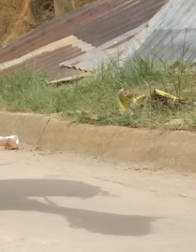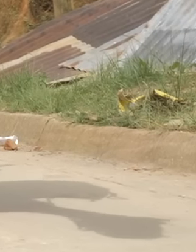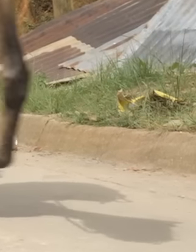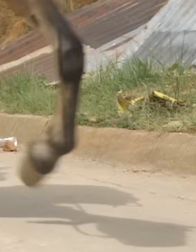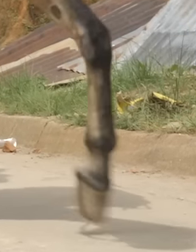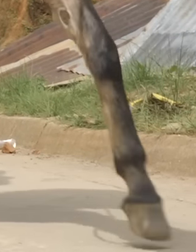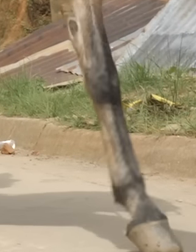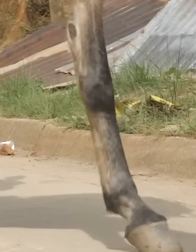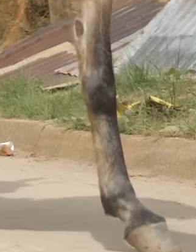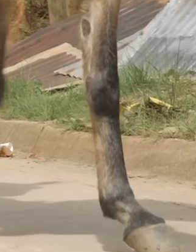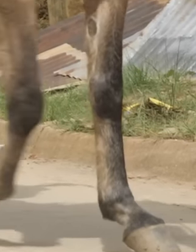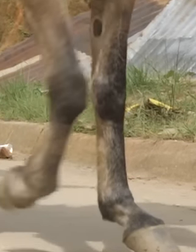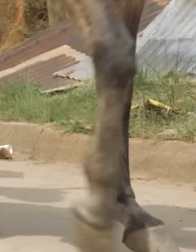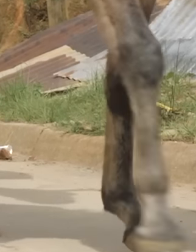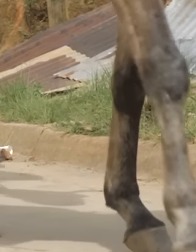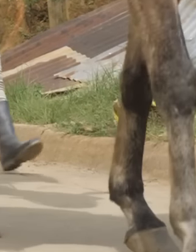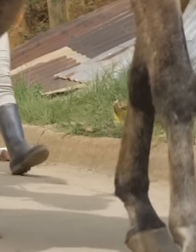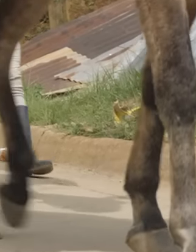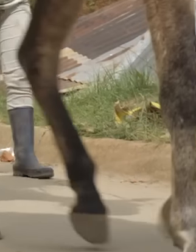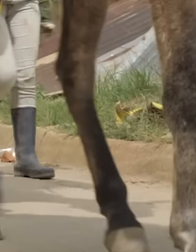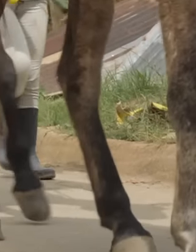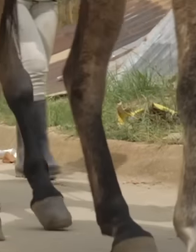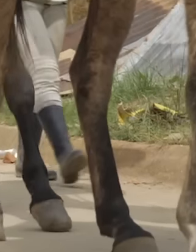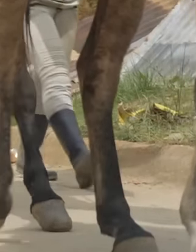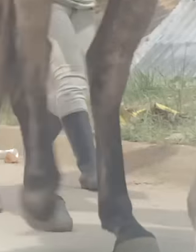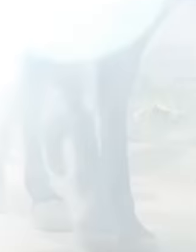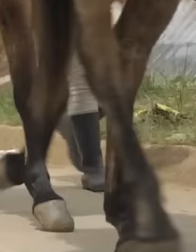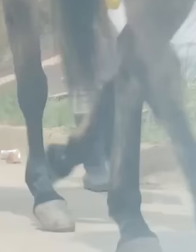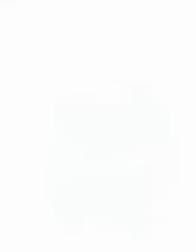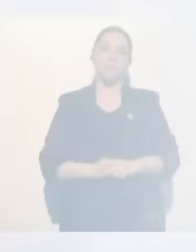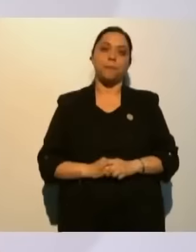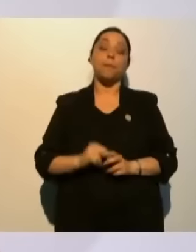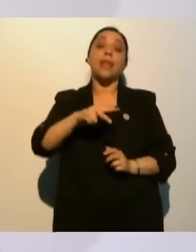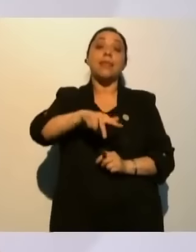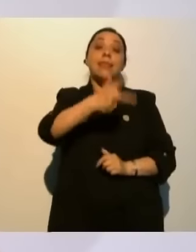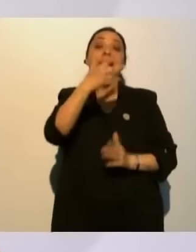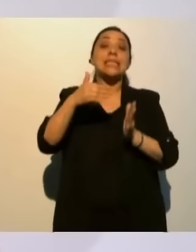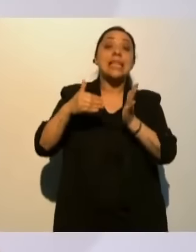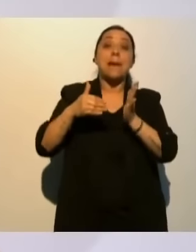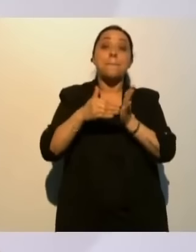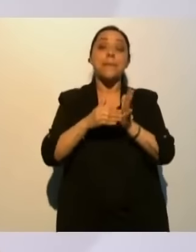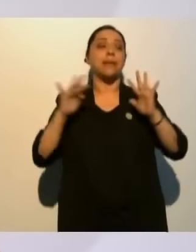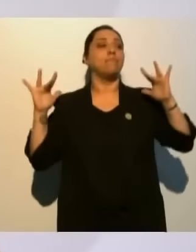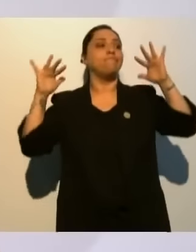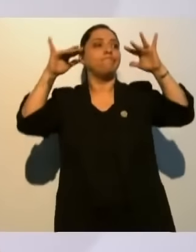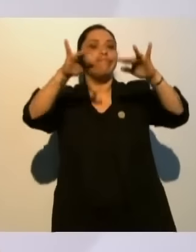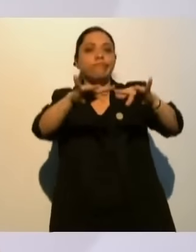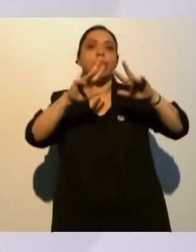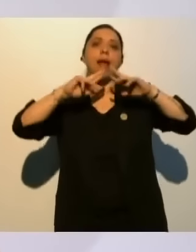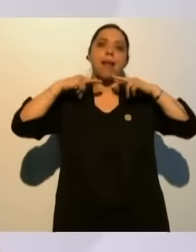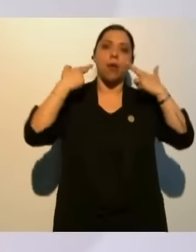escuchemos el mensaje de la presidenta de México que envía a los presidentes municipales de todo